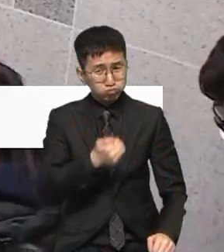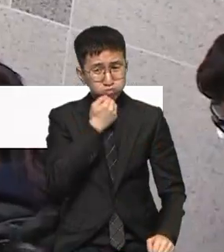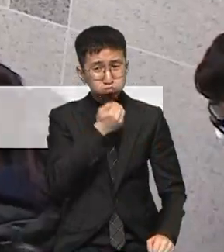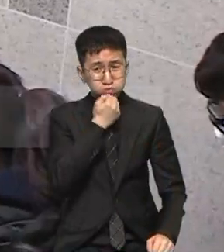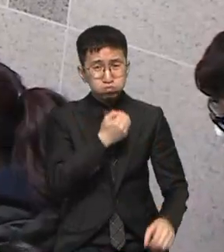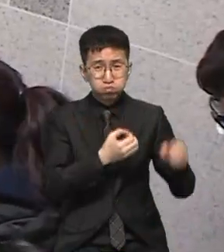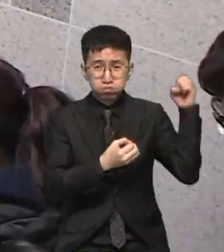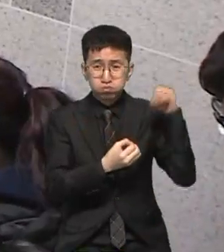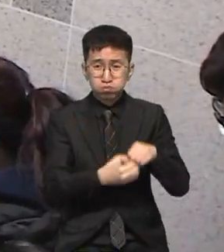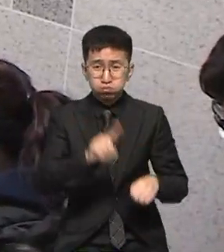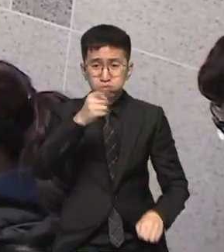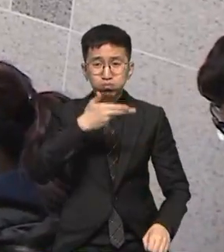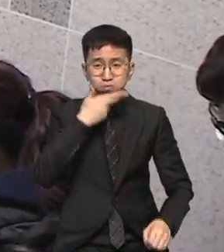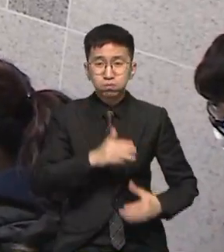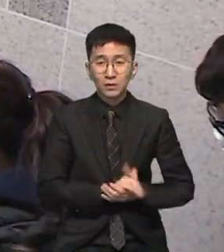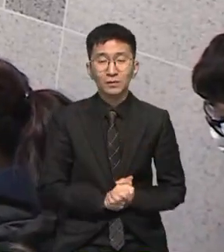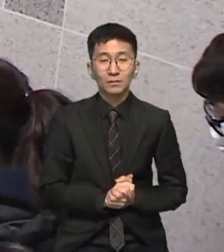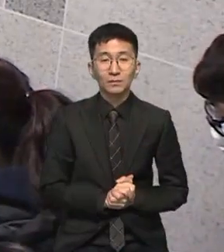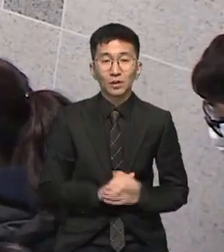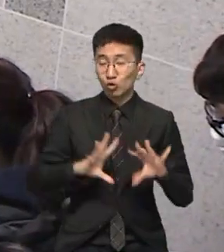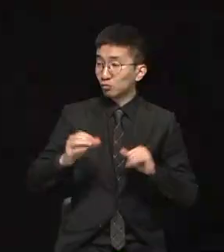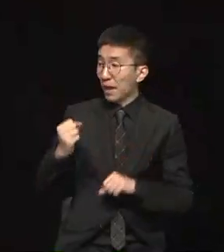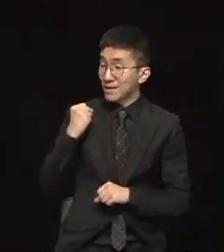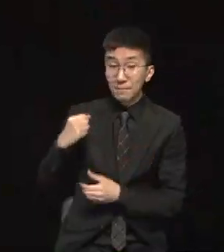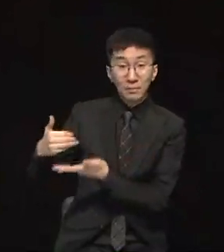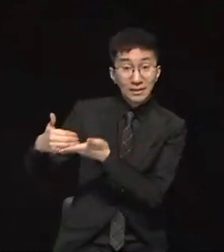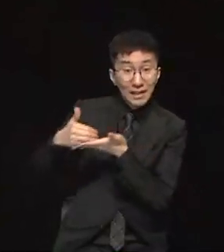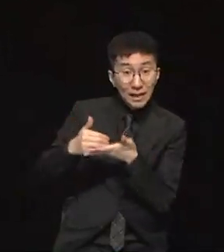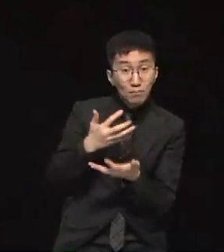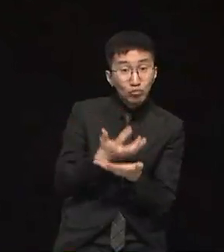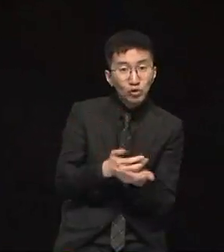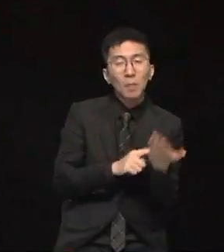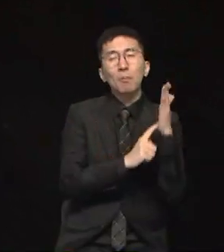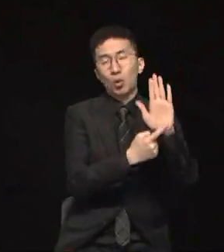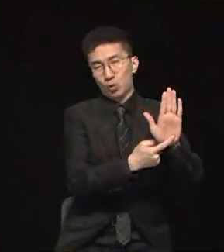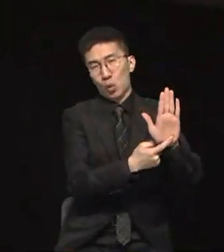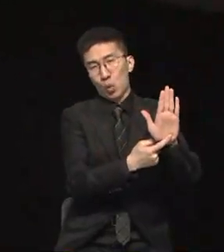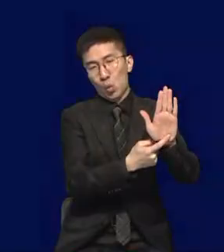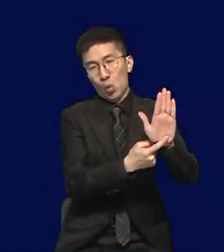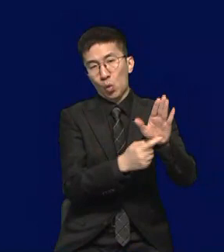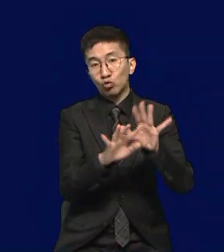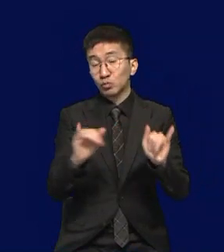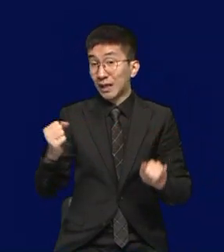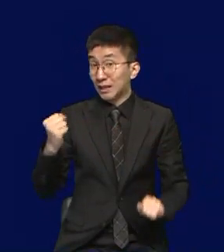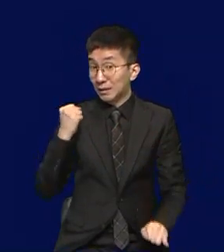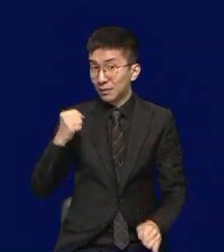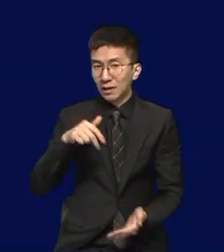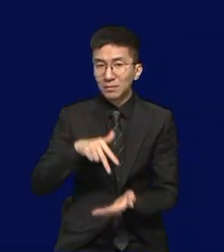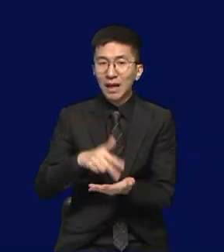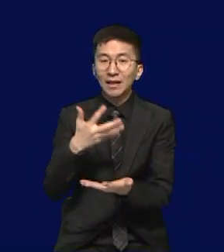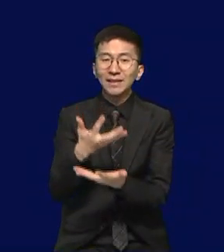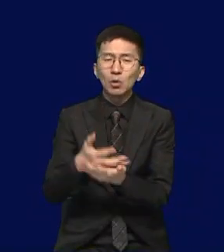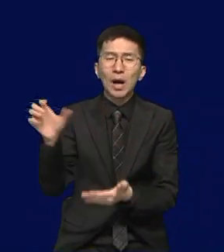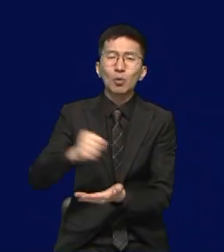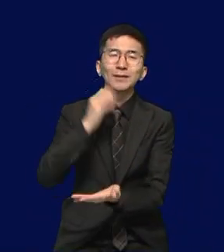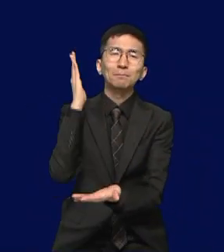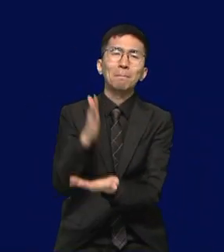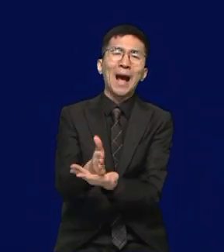(기자) 민주당은 또 국민의힘이 제시했다는 문서를 공개하면 국민의힘이 먼저 자료를 지참하지 말자는 제안을 했다고